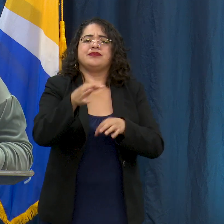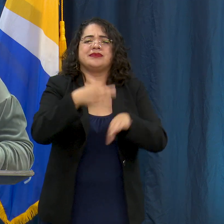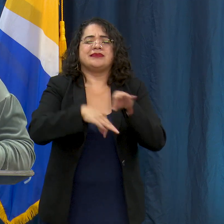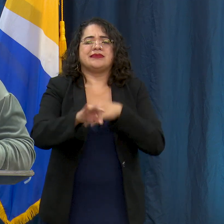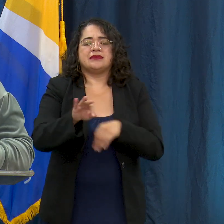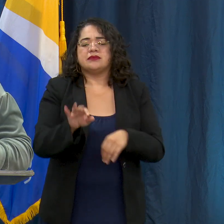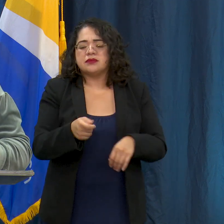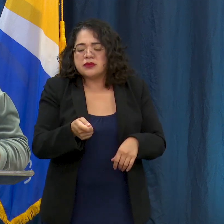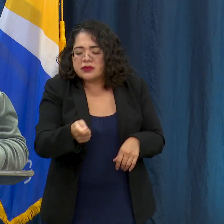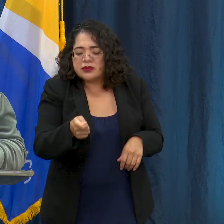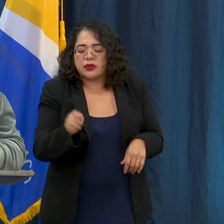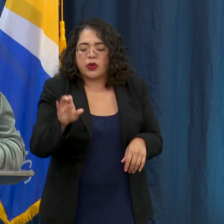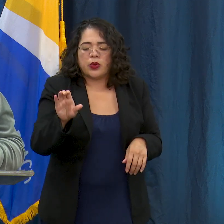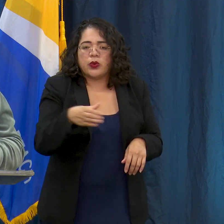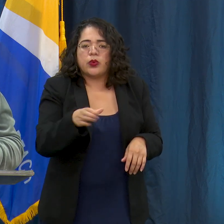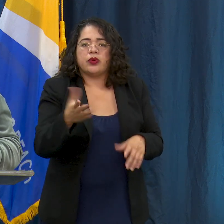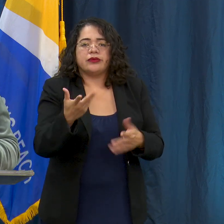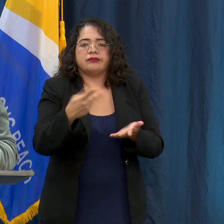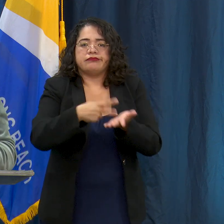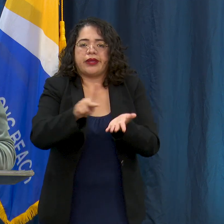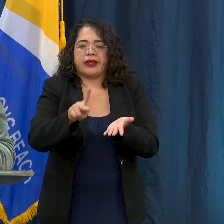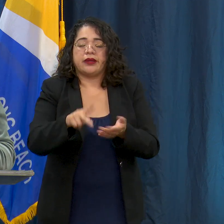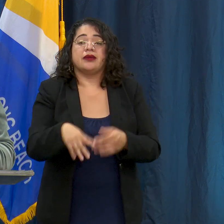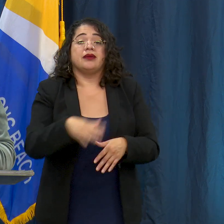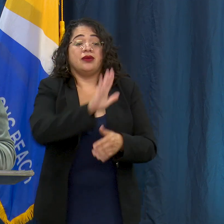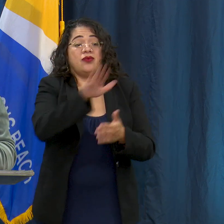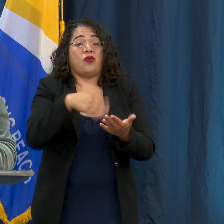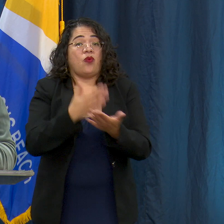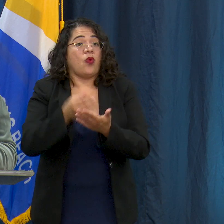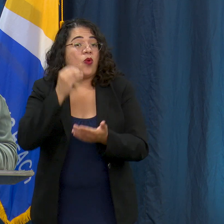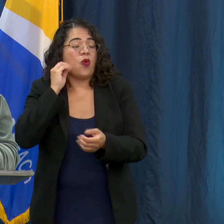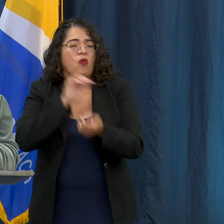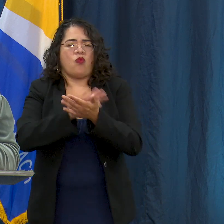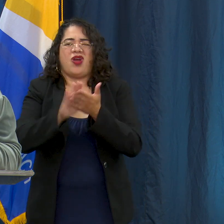tiendas disinfect our se las manos cuando yaga casa tambien lavarse a las